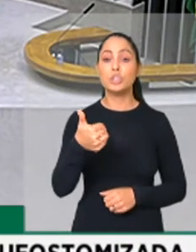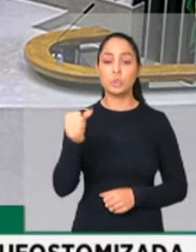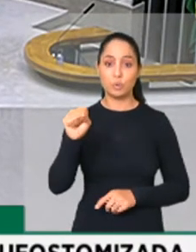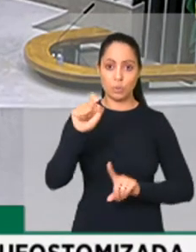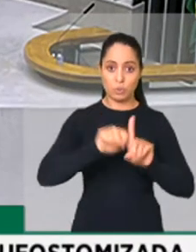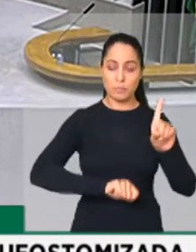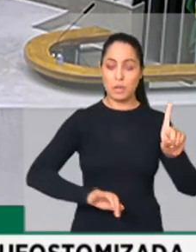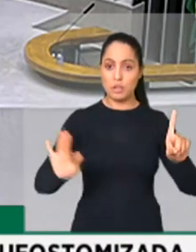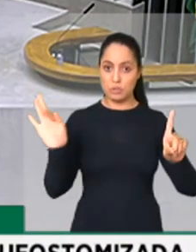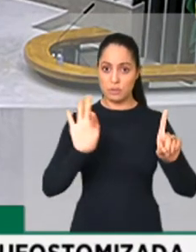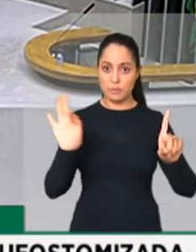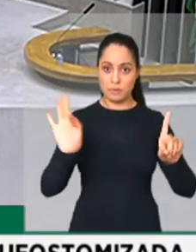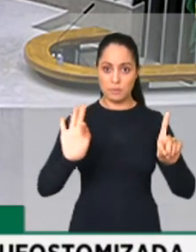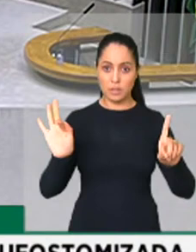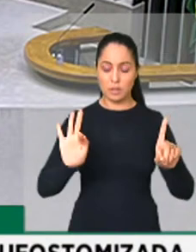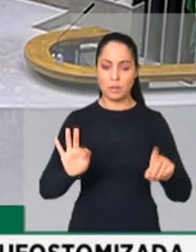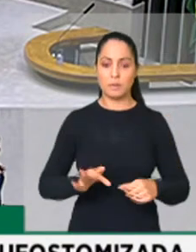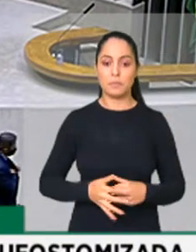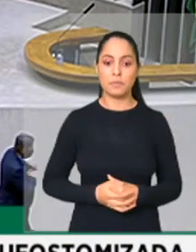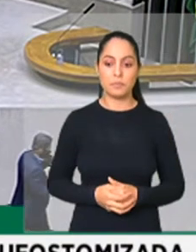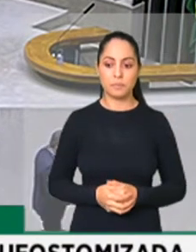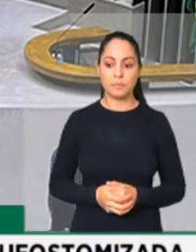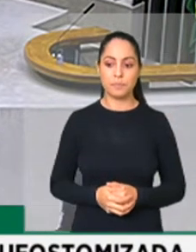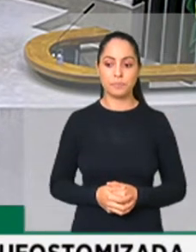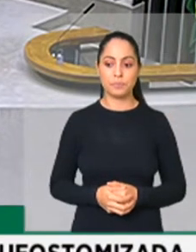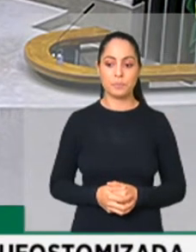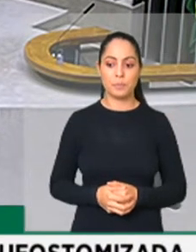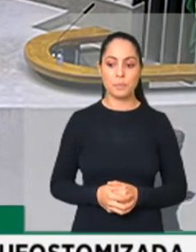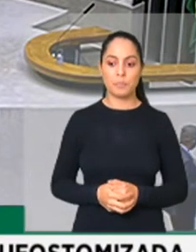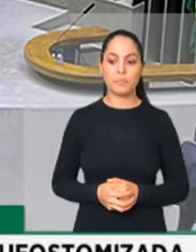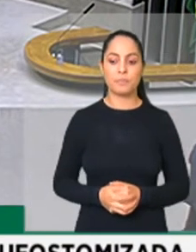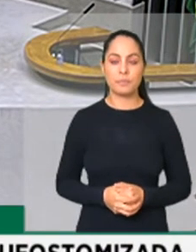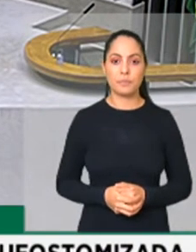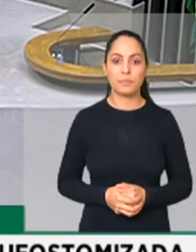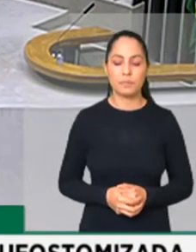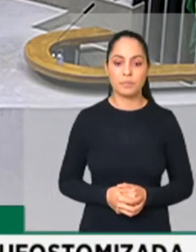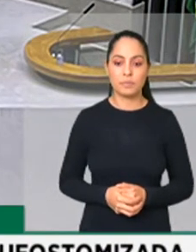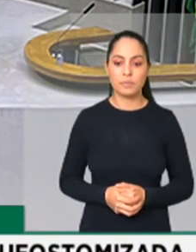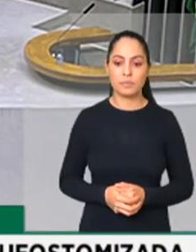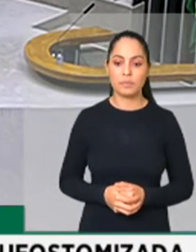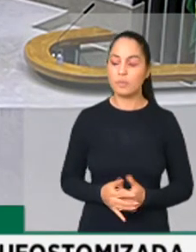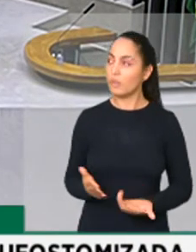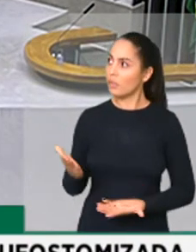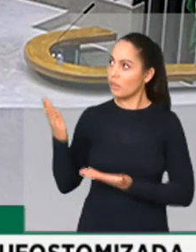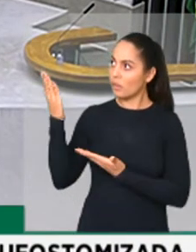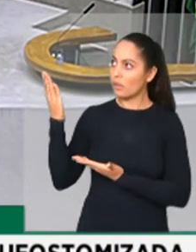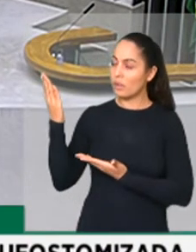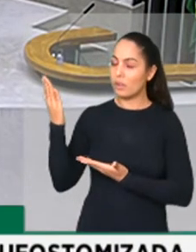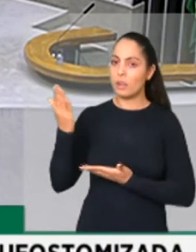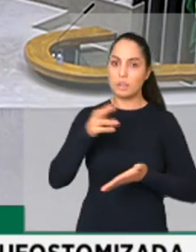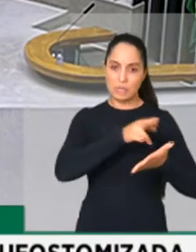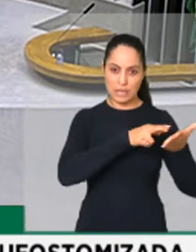PELO INFOLEG PARLAMENTAR. -- [NARRADOR]: O RELATOR SERÁ LIDO PELO DEPUTADO ALUISIO MENDES. A ESCOLHA DA DATA 18 DE FEVEREIRO DECORRE DE QUE NO DIA 18 DE FEVEREIRO